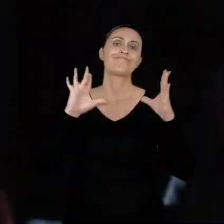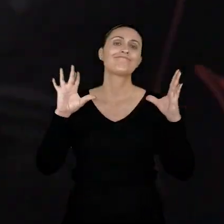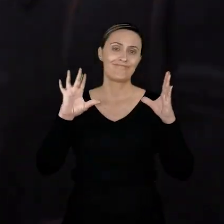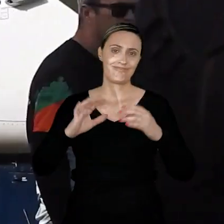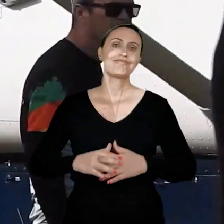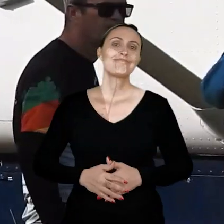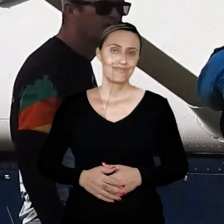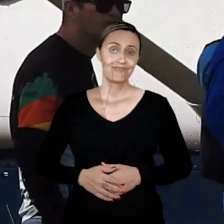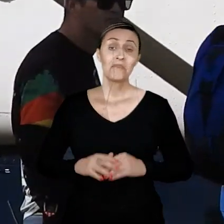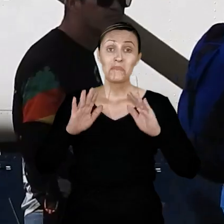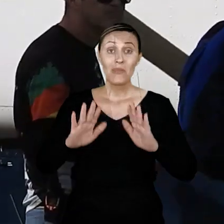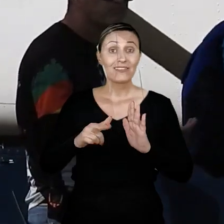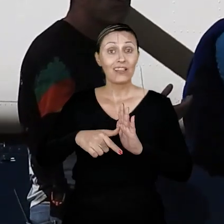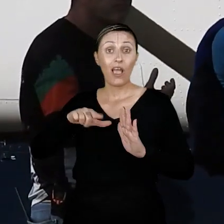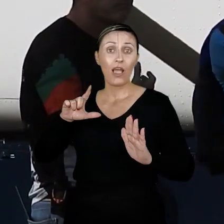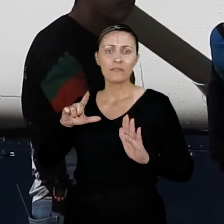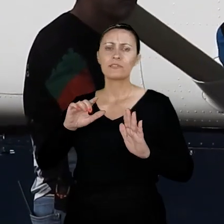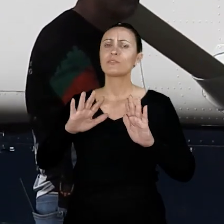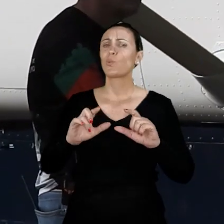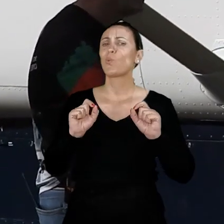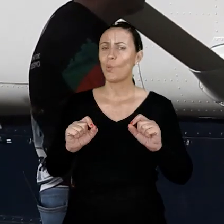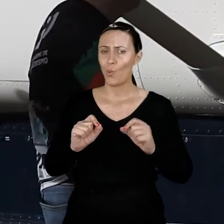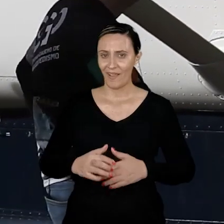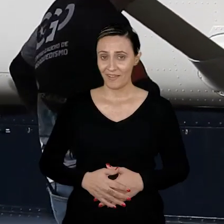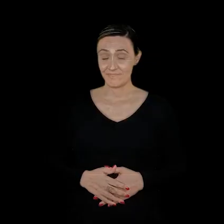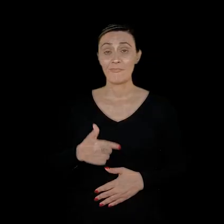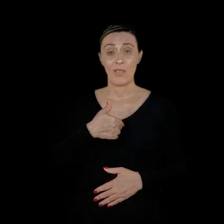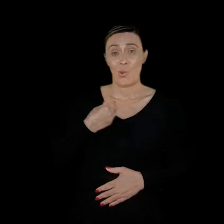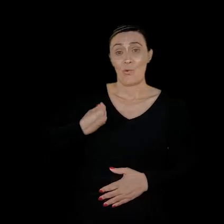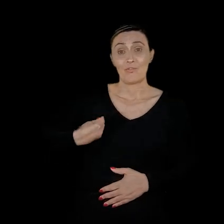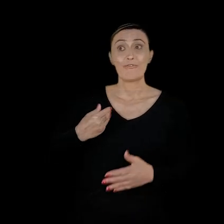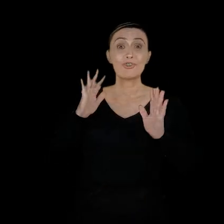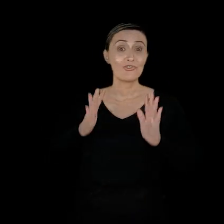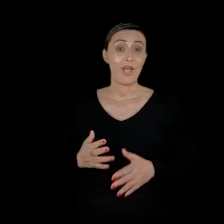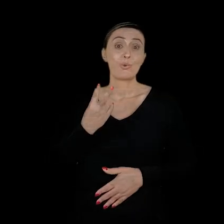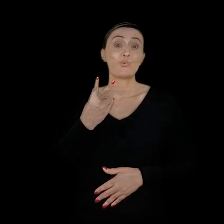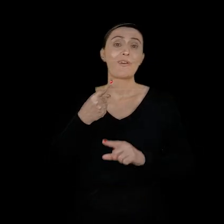Só que antes disso eu tive uma. Quer dizer, duas gravidezes.